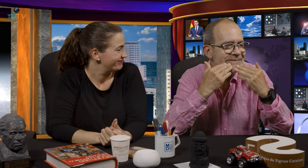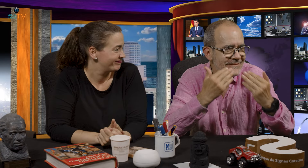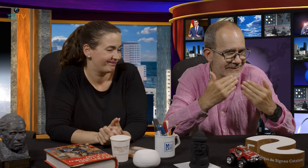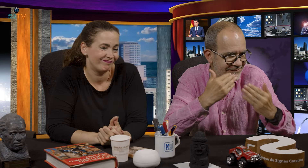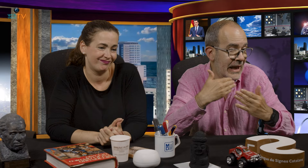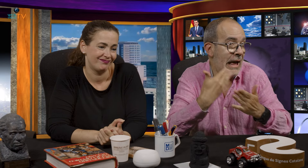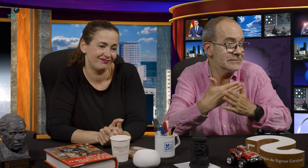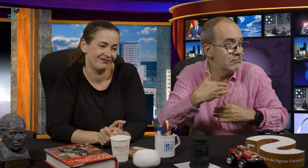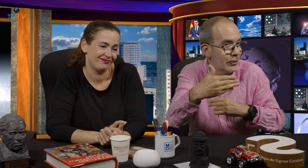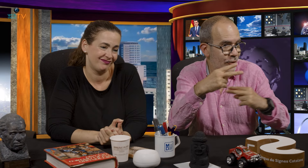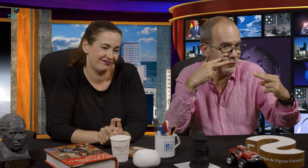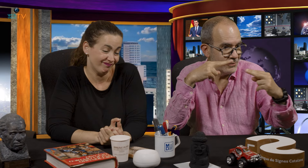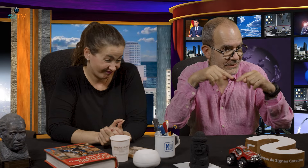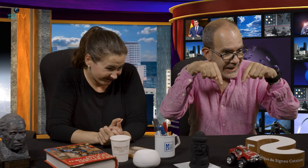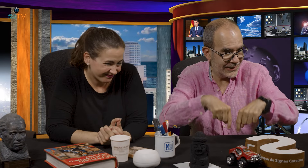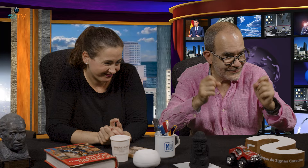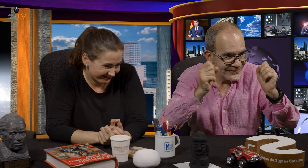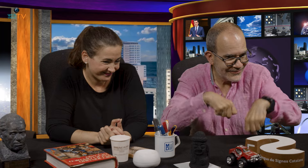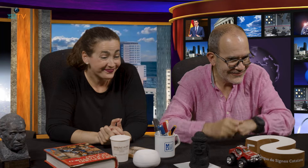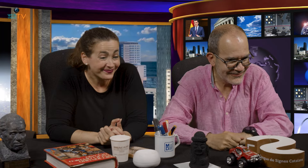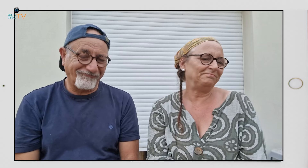Muchas gracias. Hasta pronto, nos vemos aquí. ¿De acuerdo?